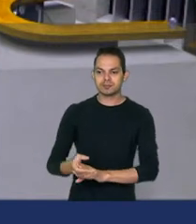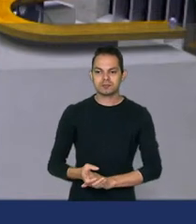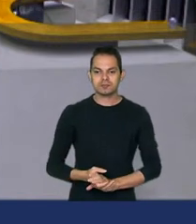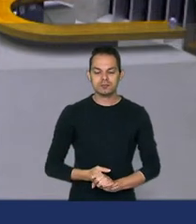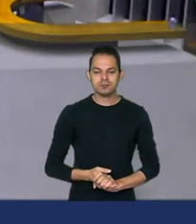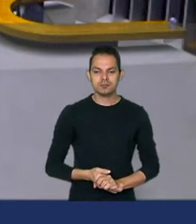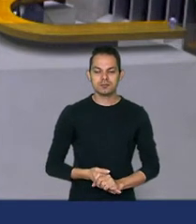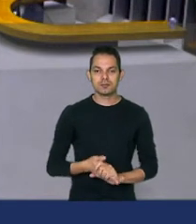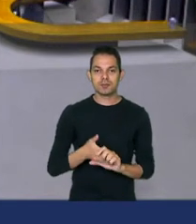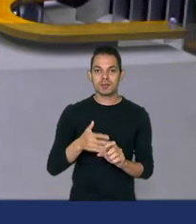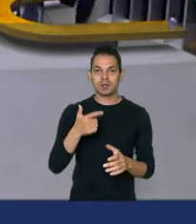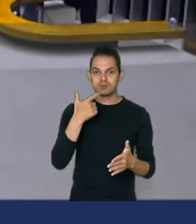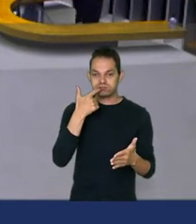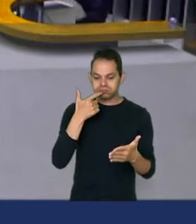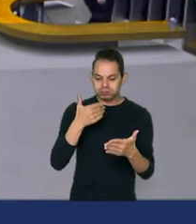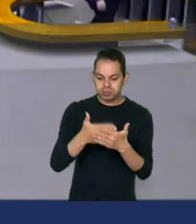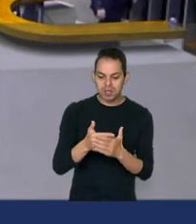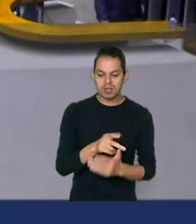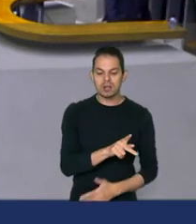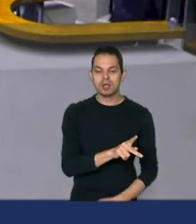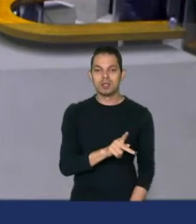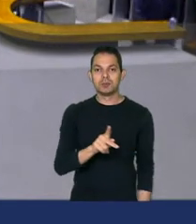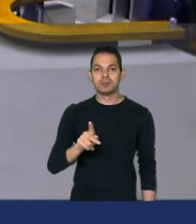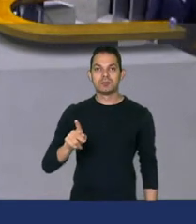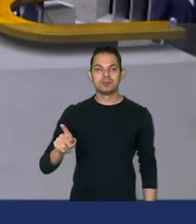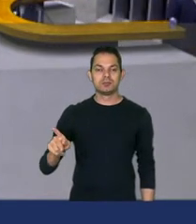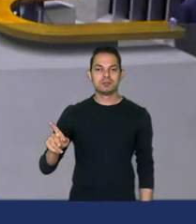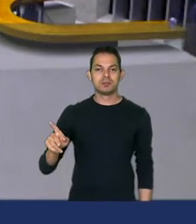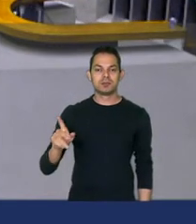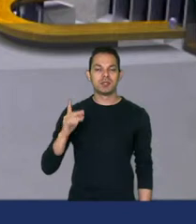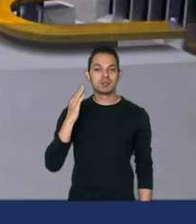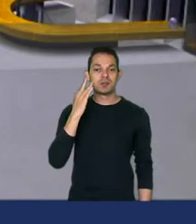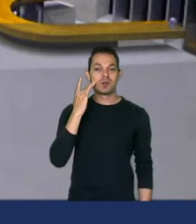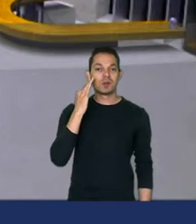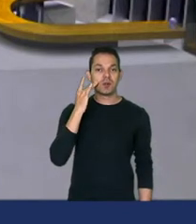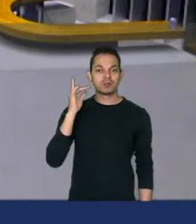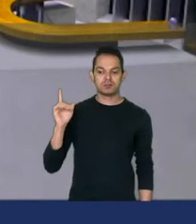ENCAMINHANDO AS SUAS BANCADAS E DENTRO DE ALGUNS MINUTOS O SENHOR PRESIDENTE, DEPUTADO